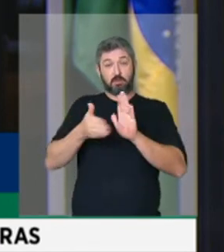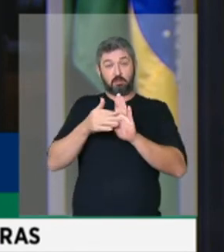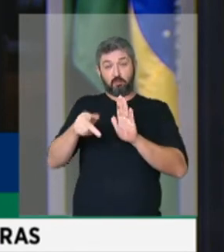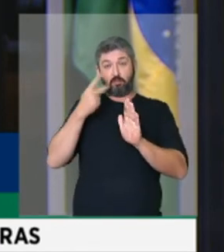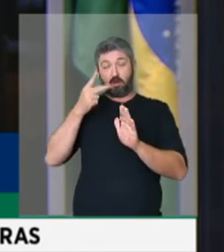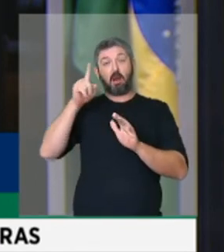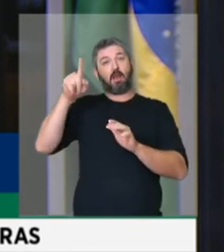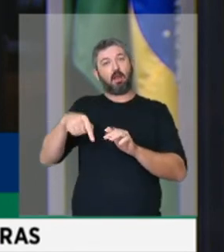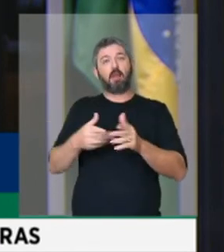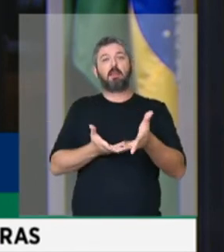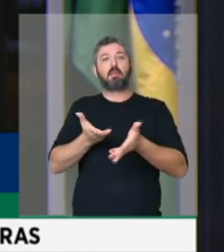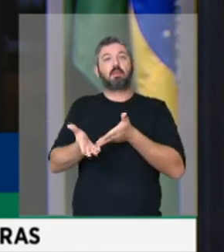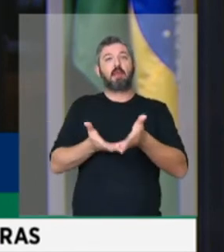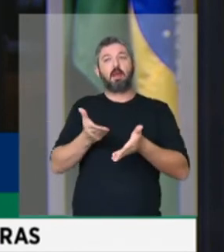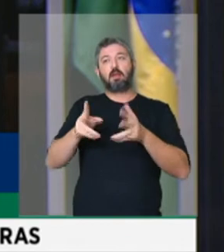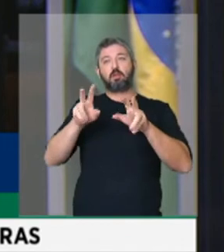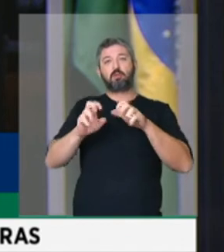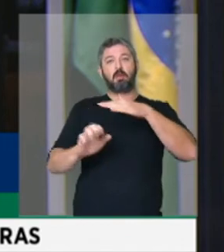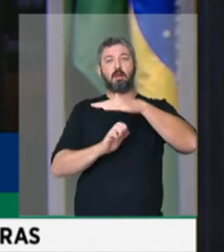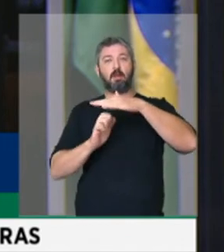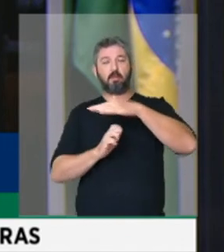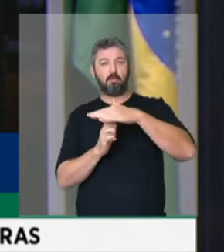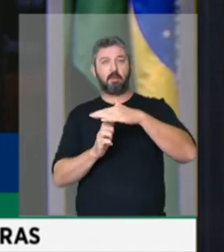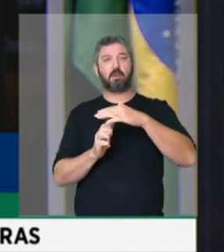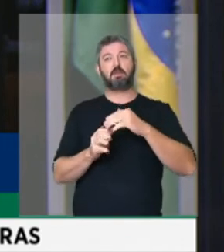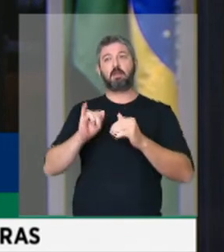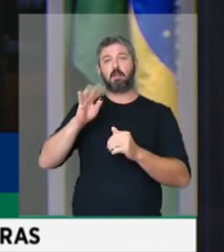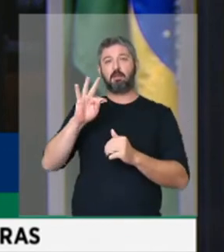CARTA MAGNA. É O TRATAMENTO A SER DADO EMPRESAS ITAIPU BINACIONAL E